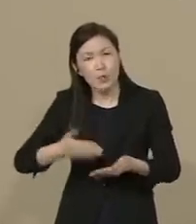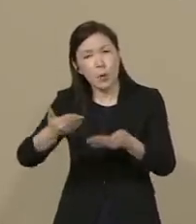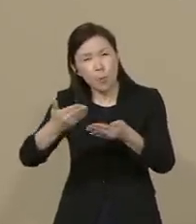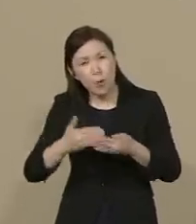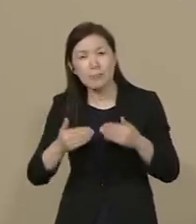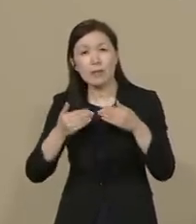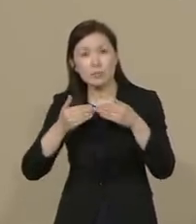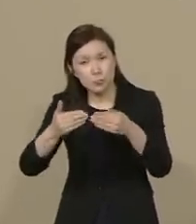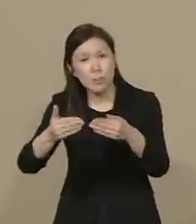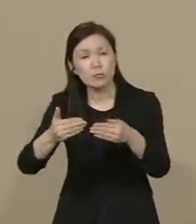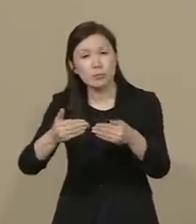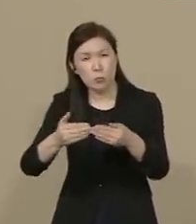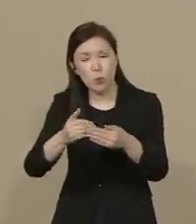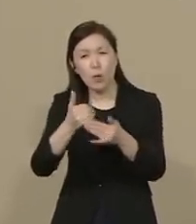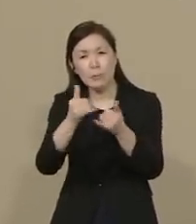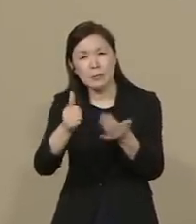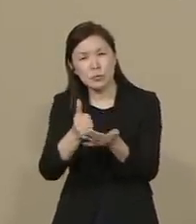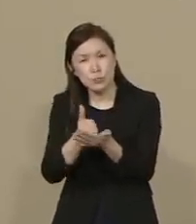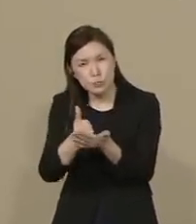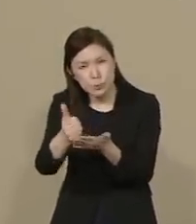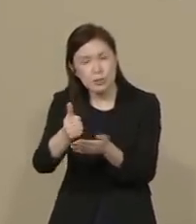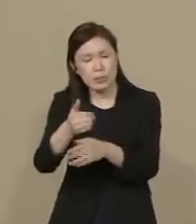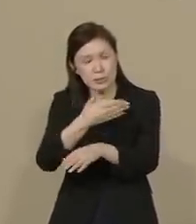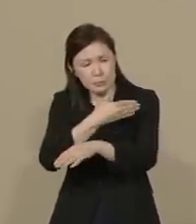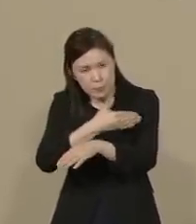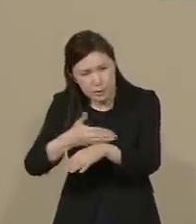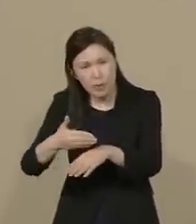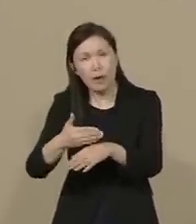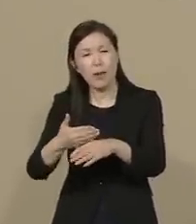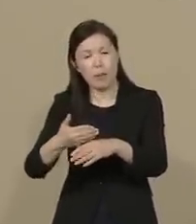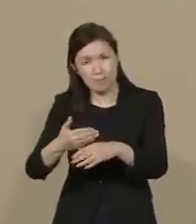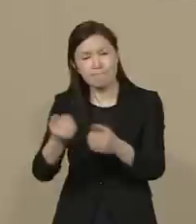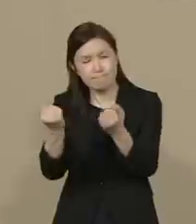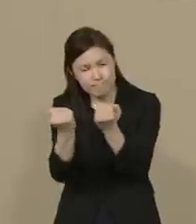民主主義のプロセスとして 大切なことです